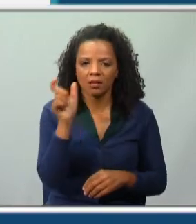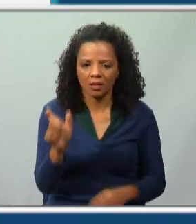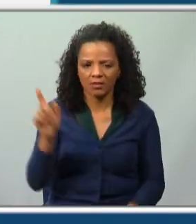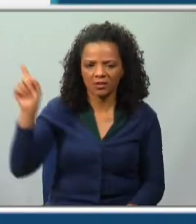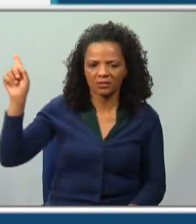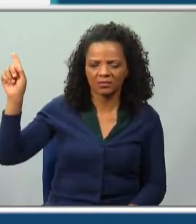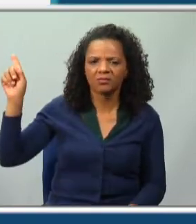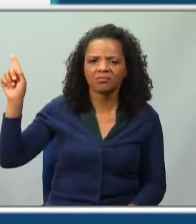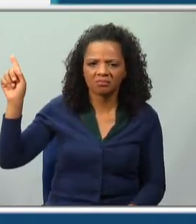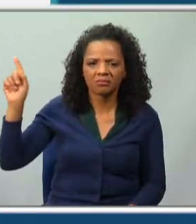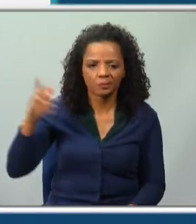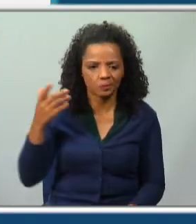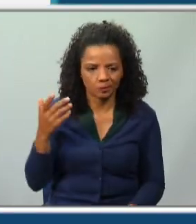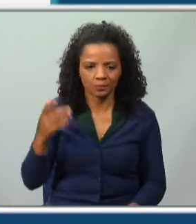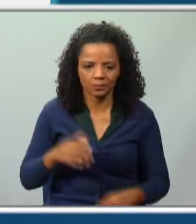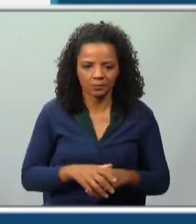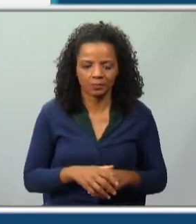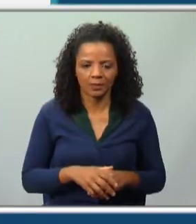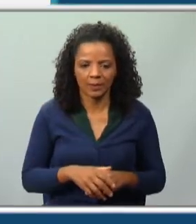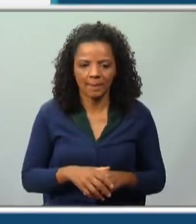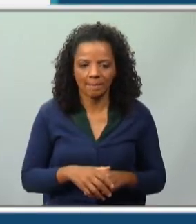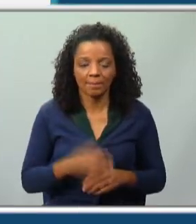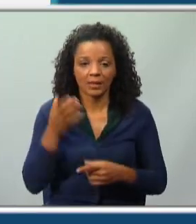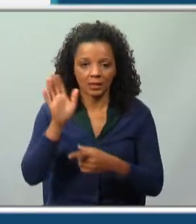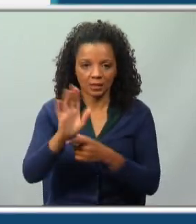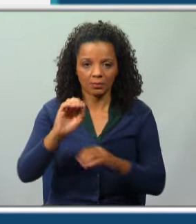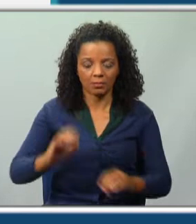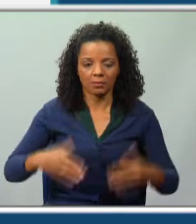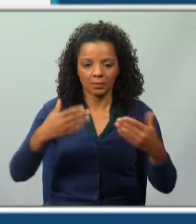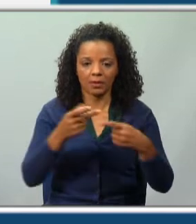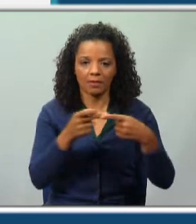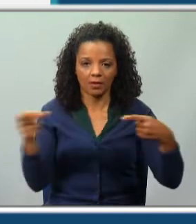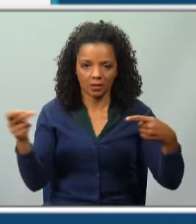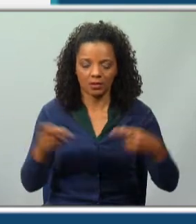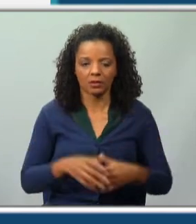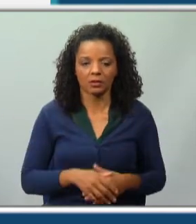prontos O primeiro exemplo temos aqui uma frase 準備好第一個例子我們這裡有一句話